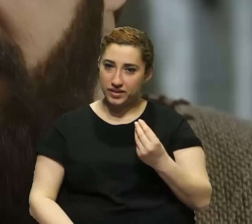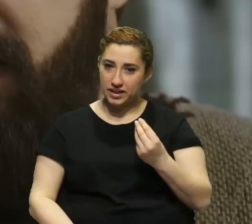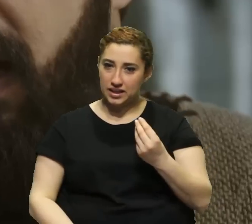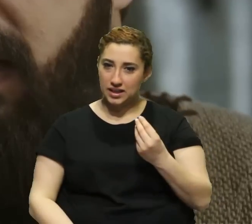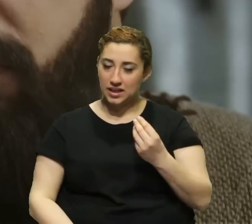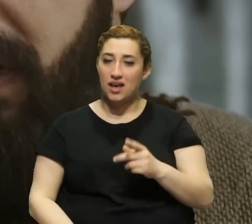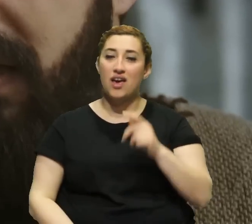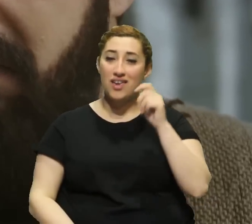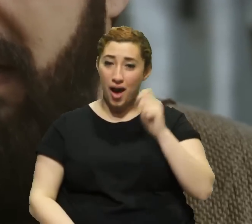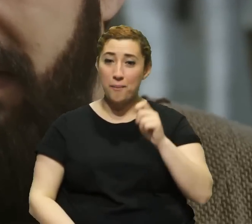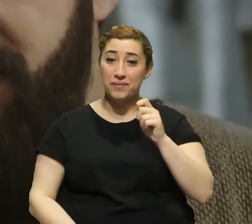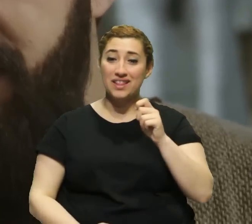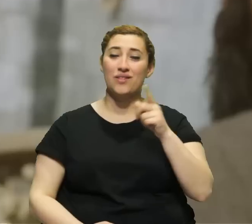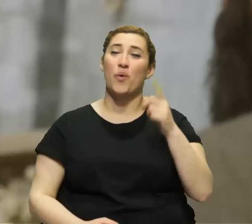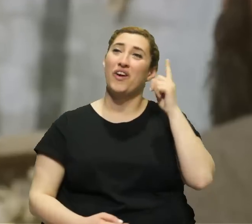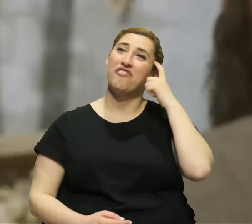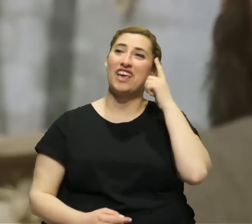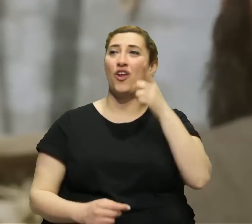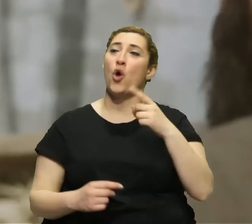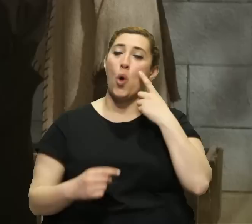...iddia ile hürriyet almak da nedir?